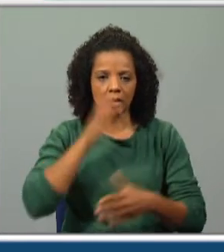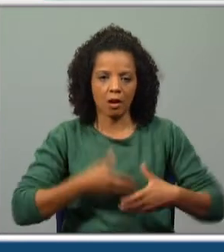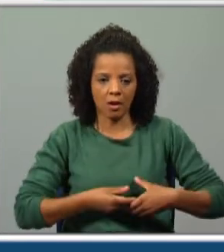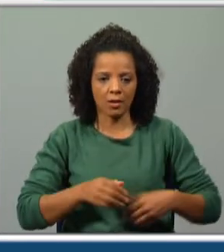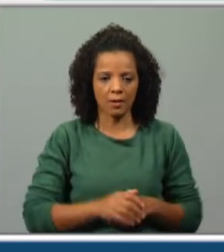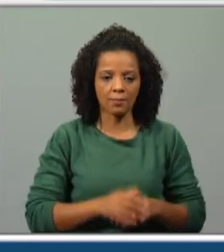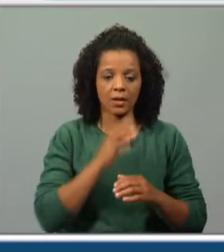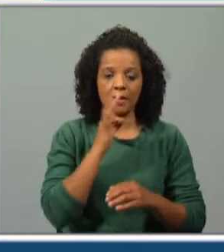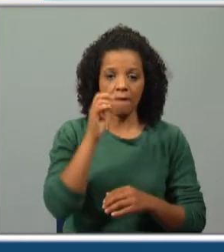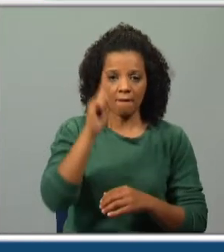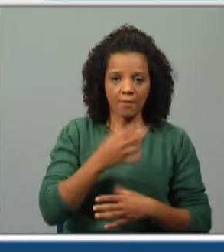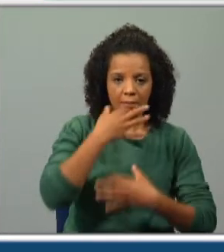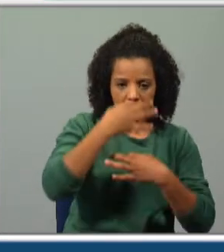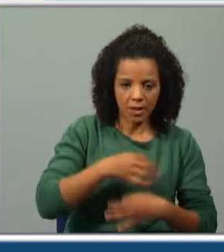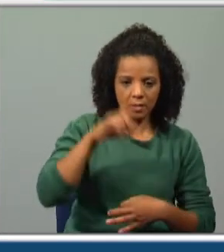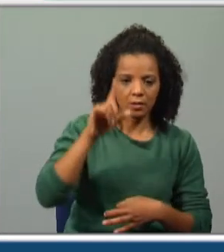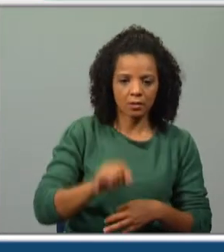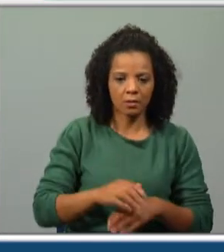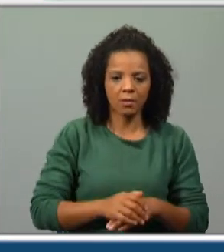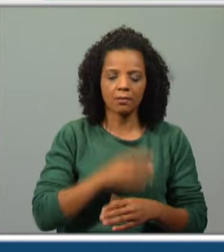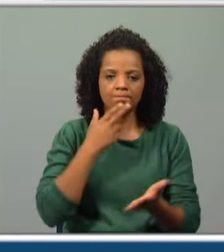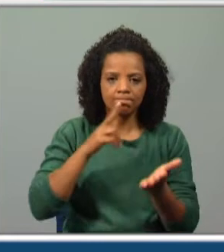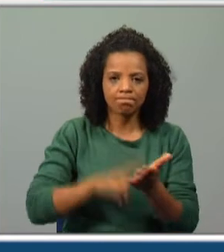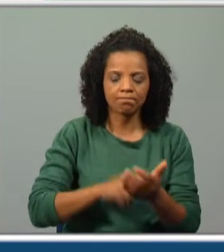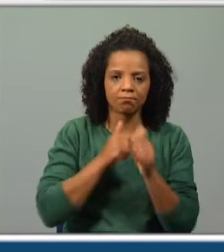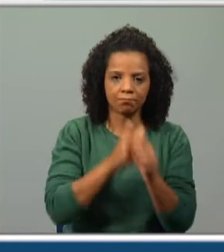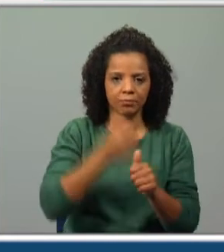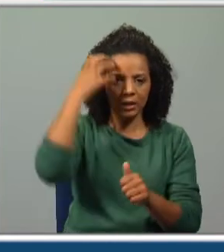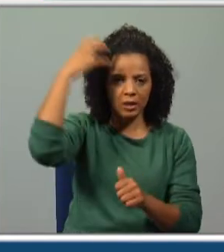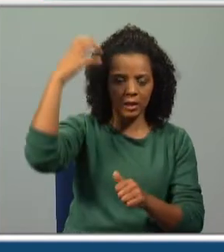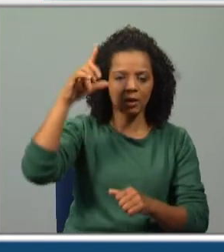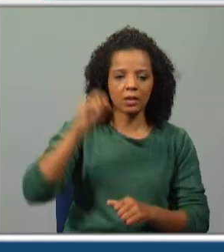Fei na palavra mas também pela extrema lealdade ao seu rei e pelo sentido de 飛中字更受極致對國王的忠誠和